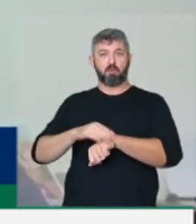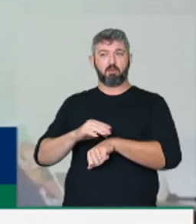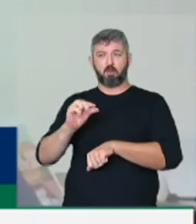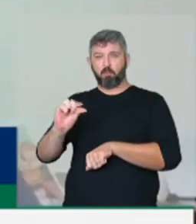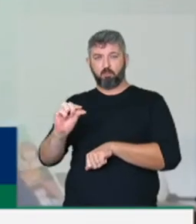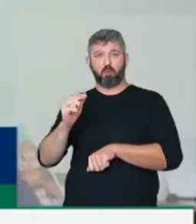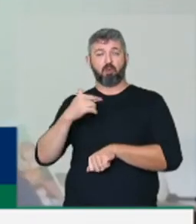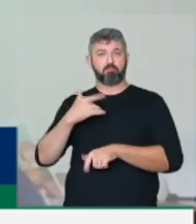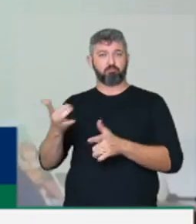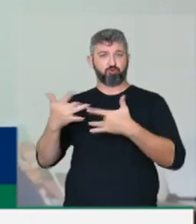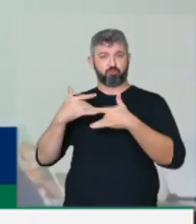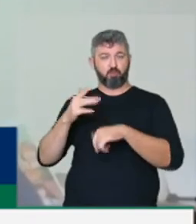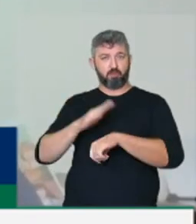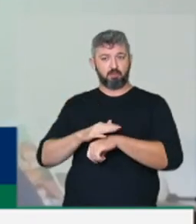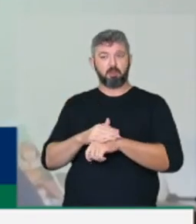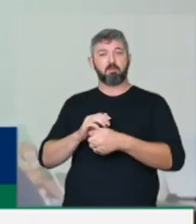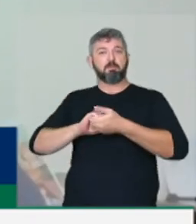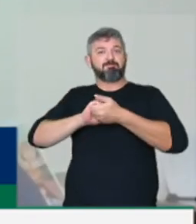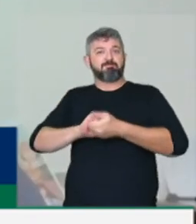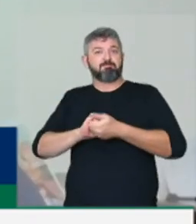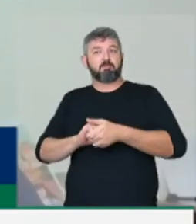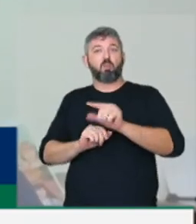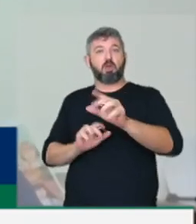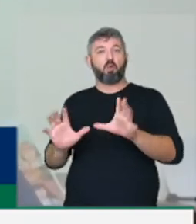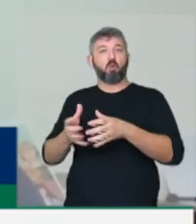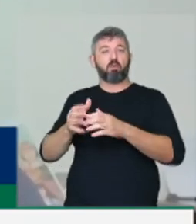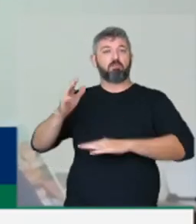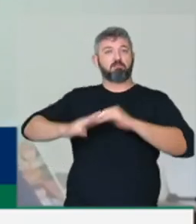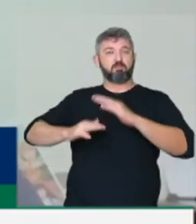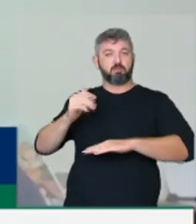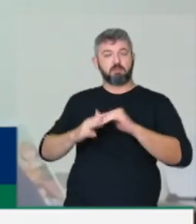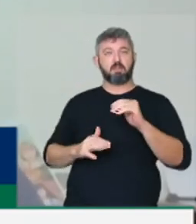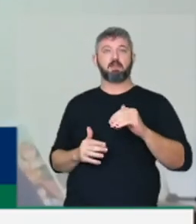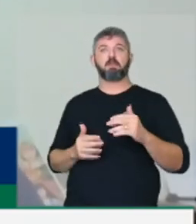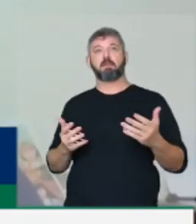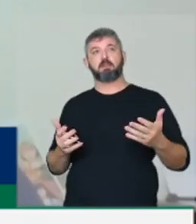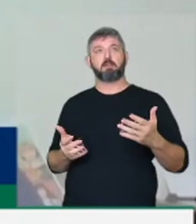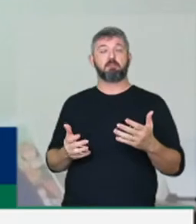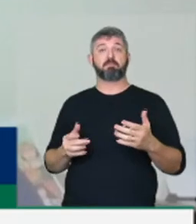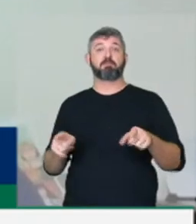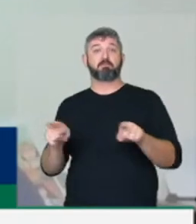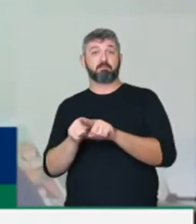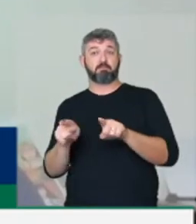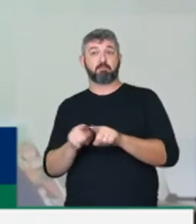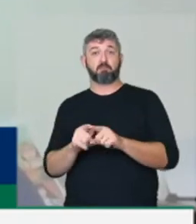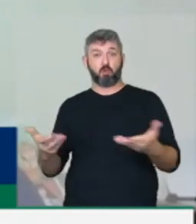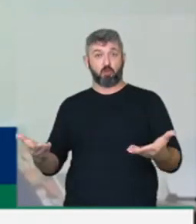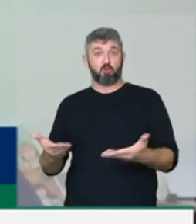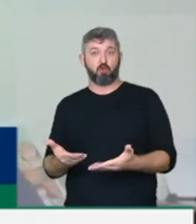ME RESTAM... PARA SAUDAR TAMBÉM UMA CLASSE DE PROFISSIONAIS QUE TAMBÉM TEM O DIA DE HOJE CELEBRADO QUE SÃO OS JORNALISTAS. EU DEIXO